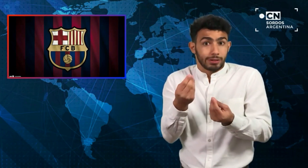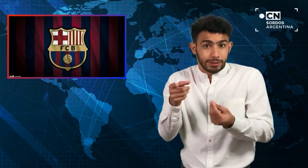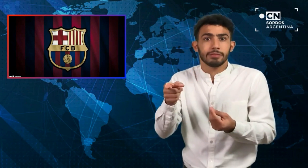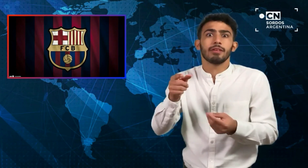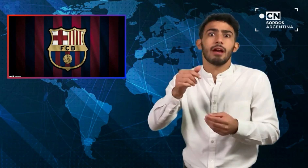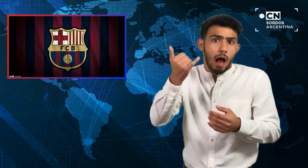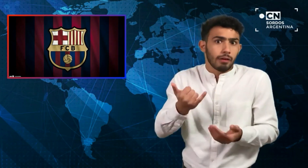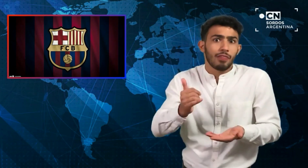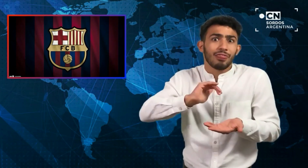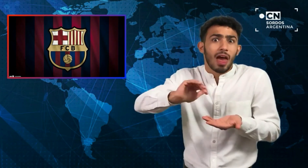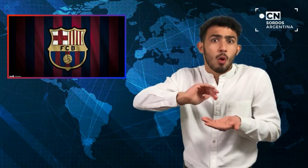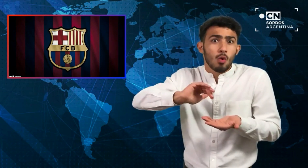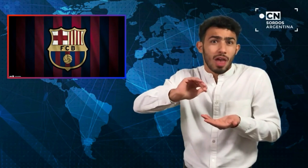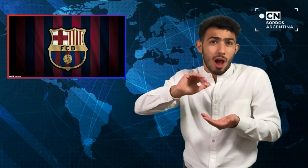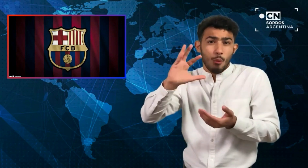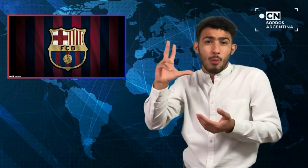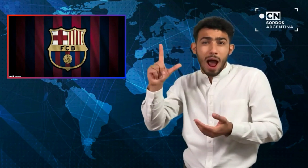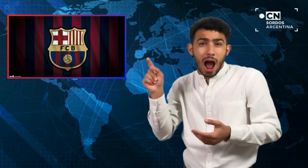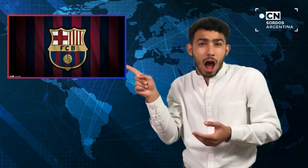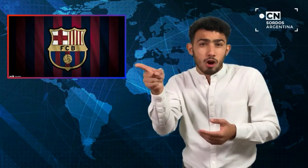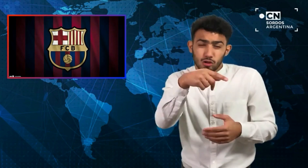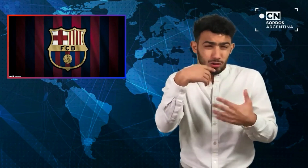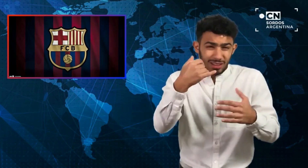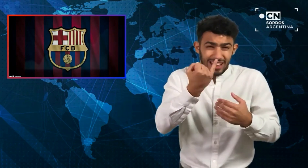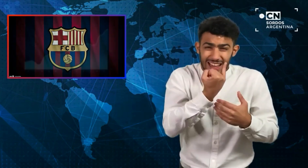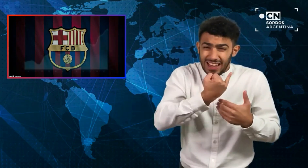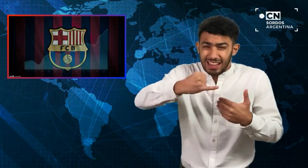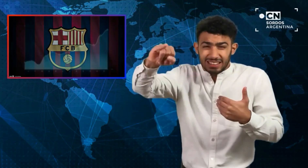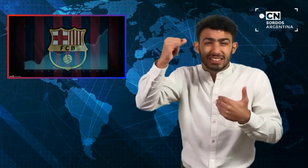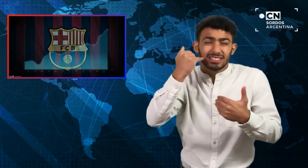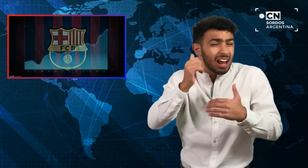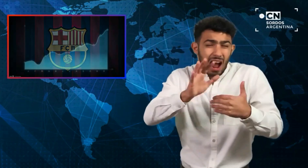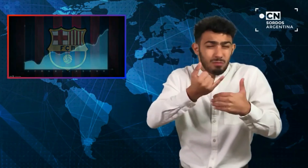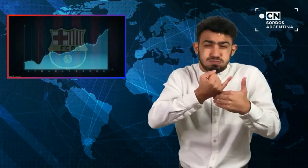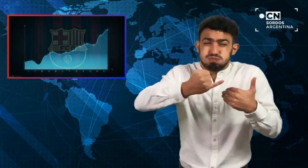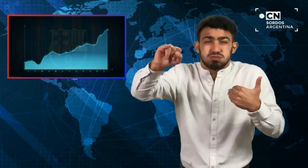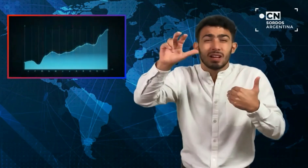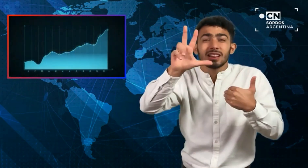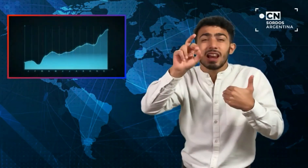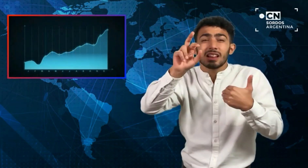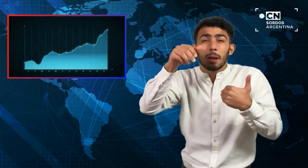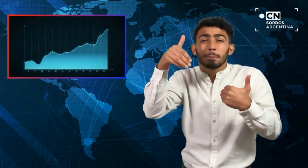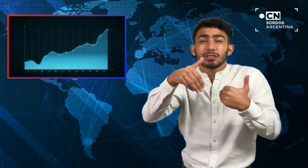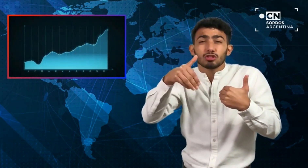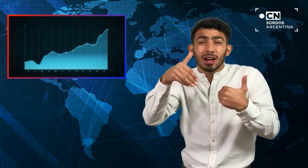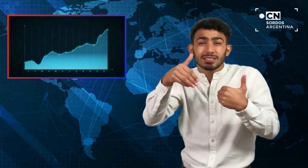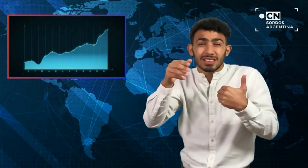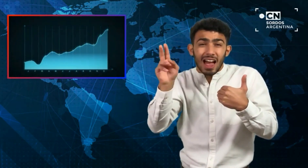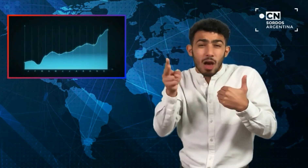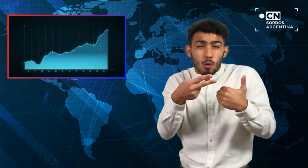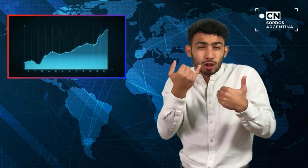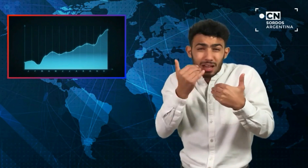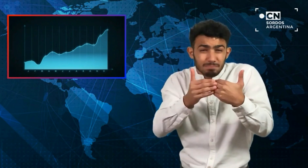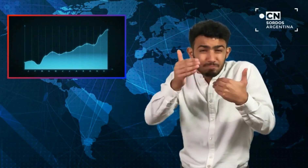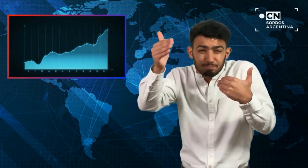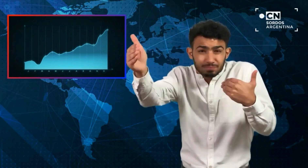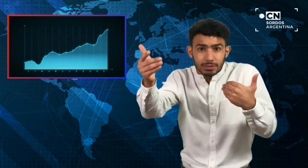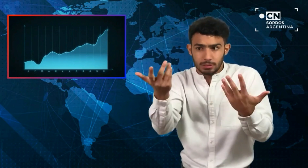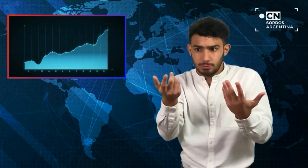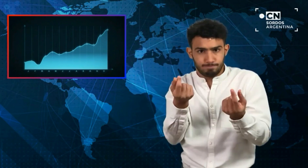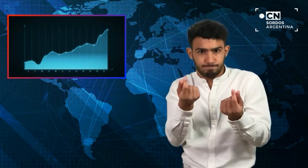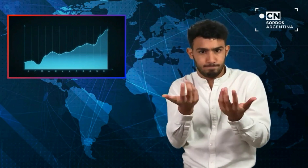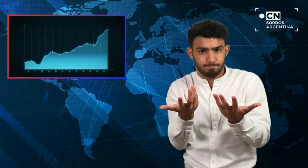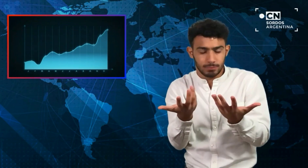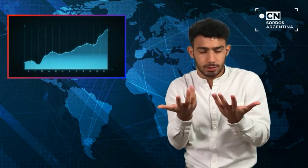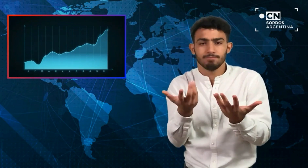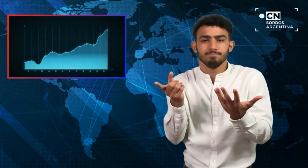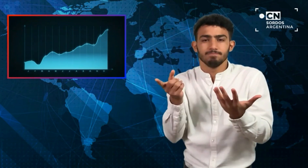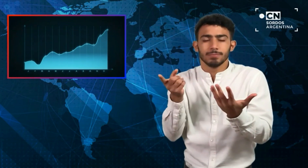es significativa adeuda a los bancos, solo de intereses, 30 millones de euros.